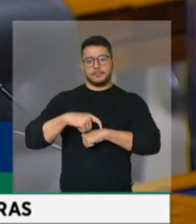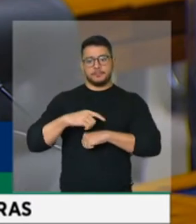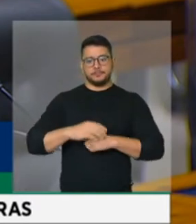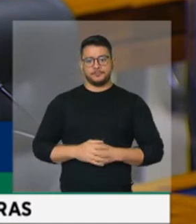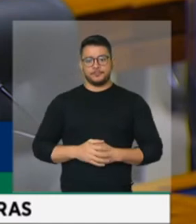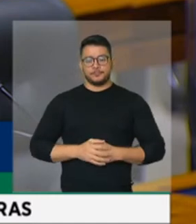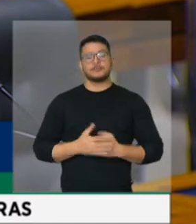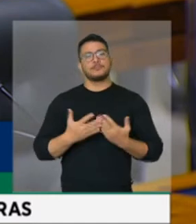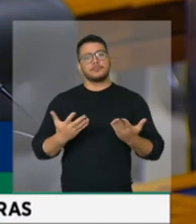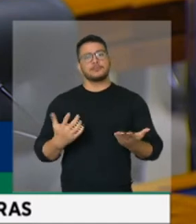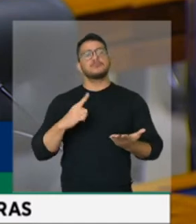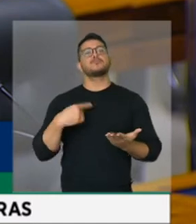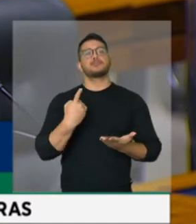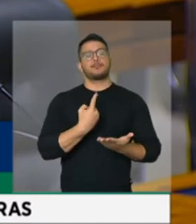DEBATE, PRESIDENTE, NÓS ESTAMOS EXATAMENTE QUERENDO NO